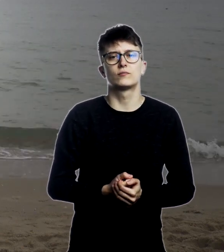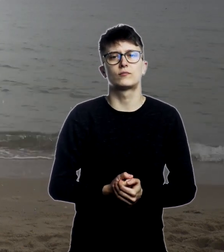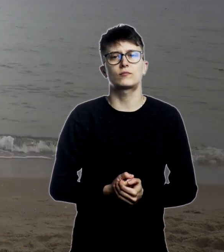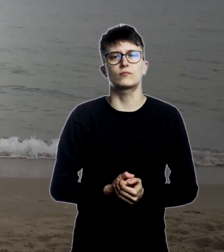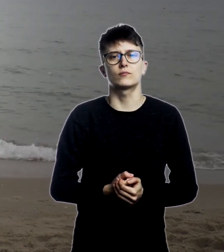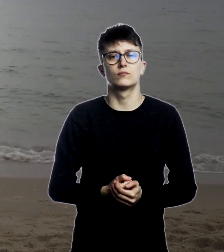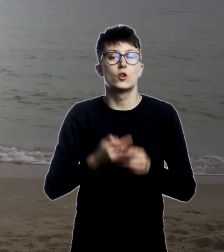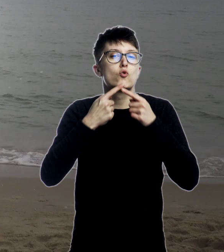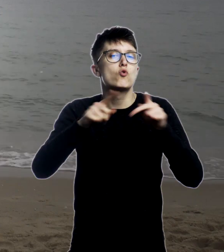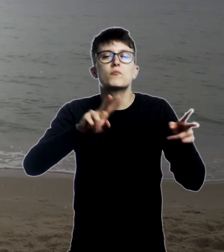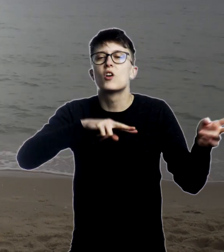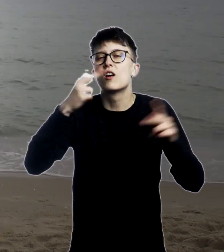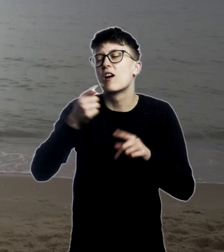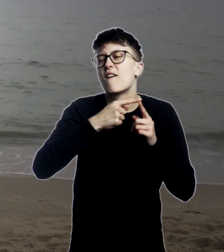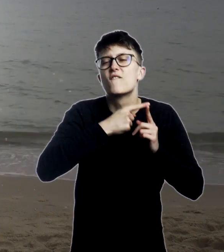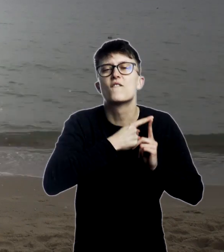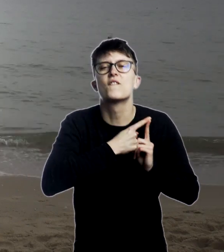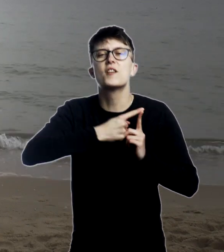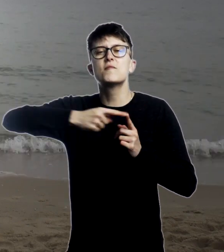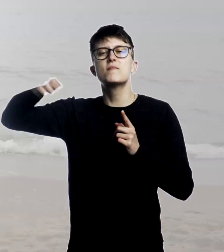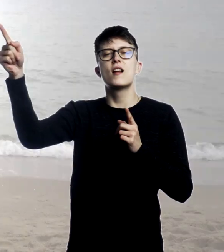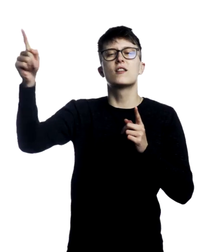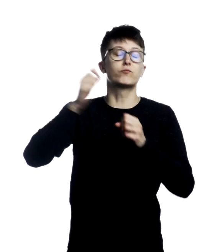krótki przekaz wypier... [dźwięk wybuchu]